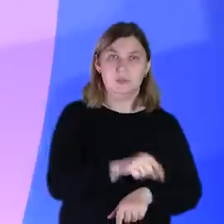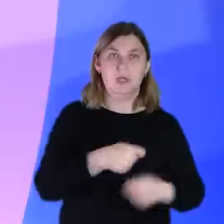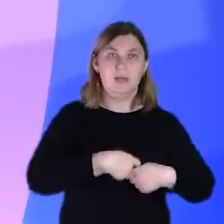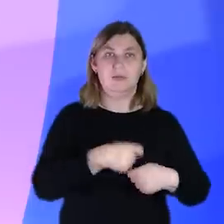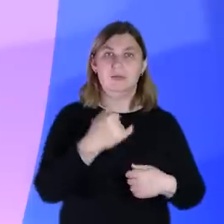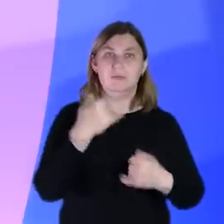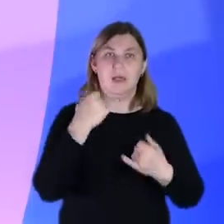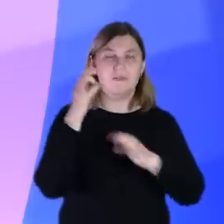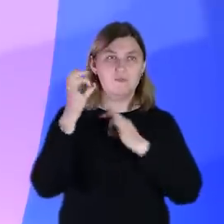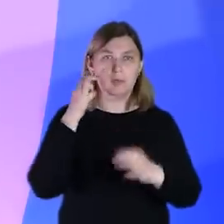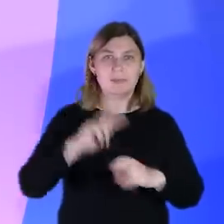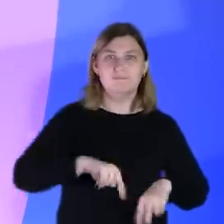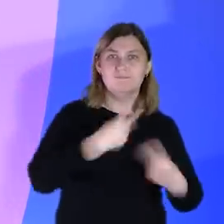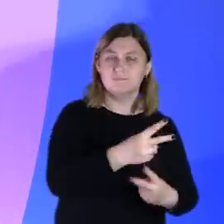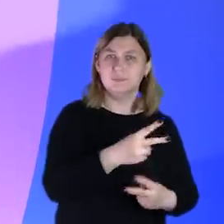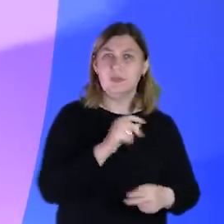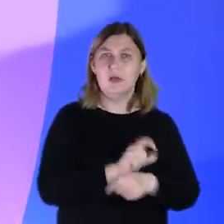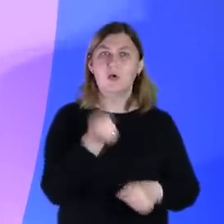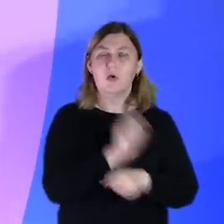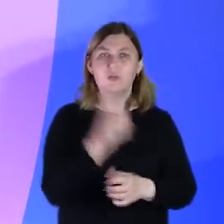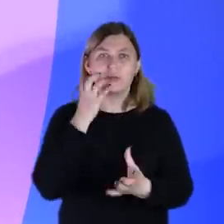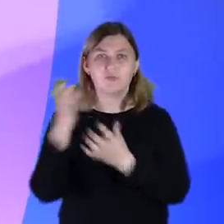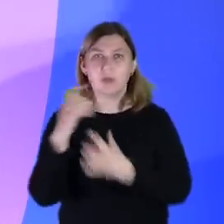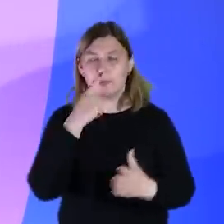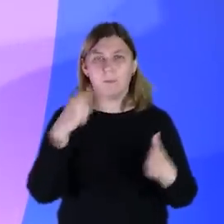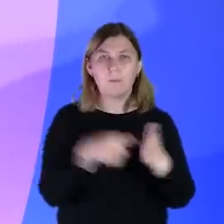sprzedawał tą informację z zakresu kontrwywiadu, czyli wskazywał na ewentualne źródło